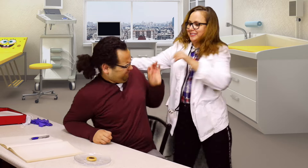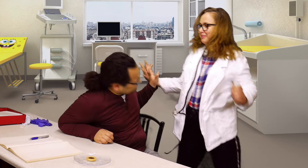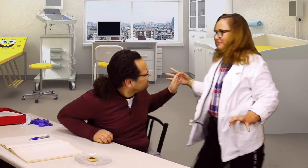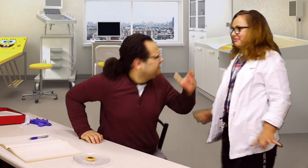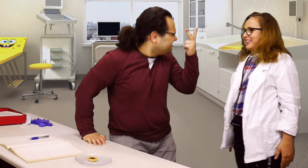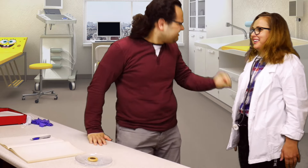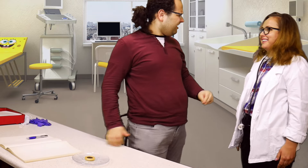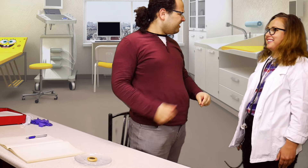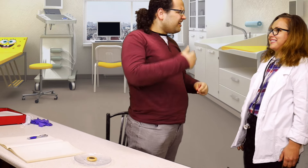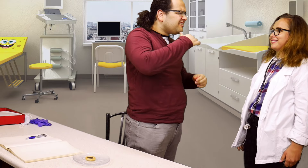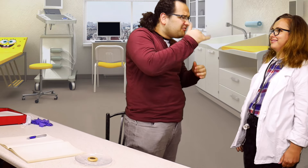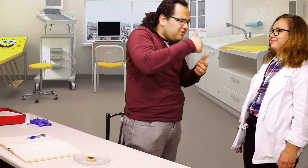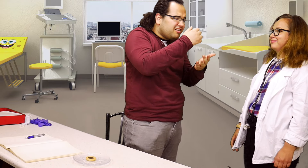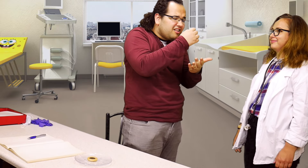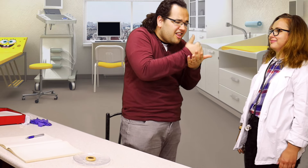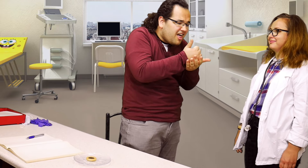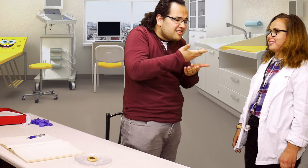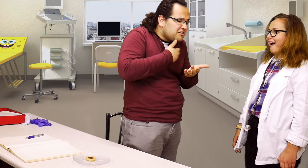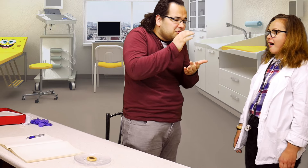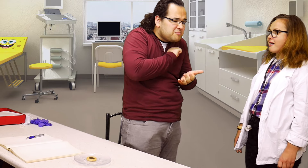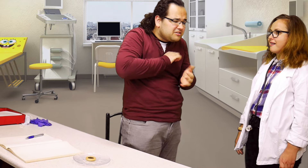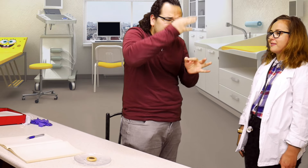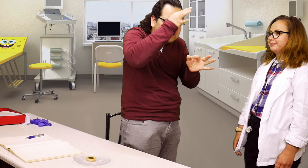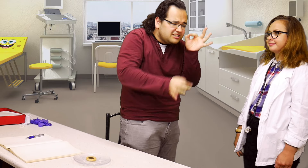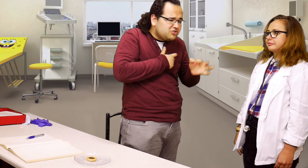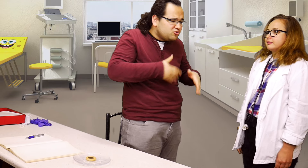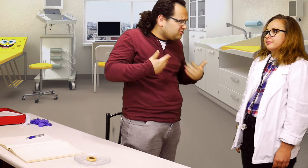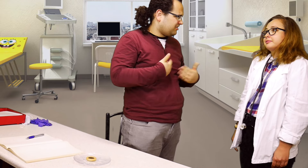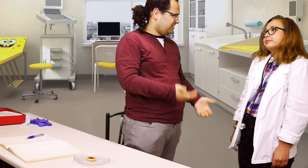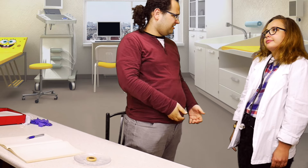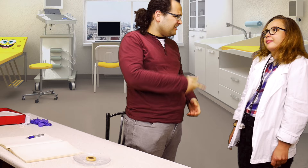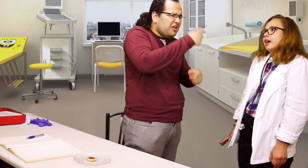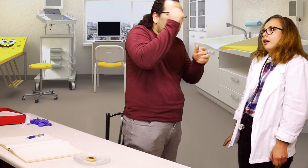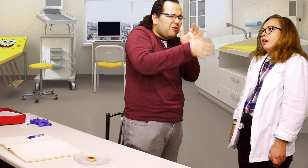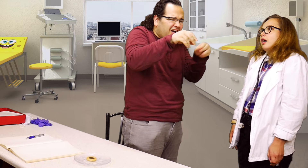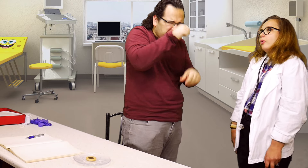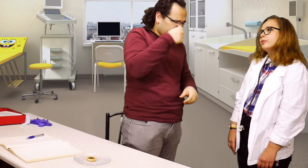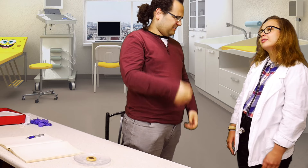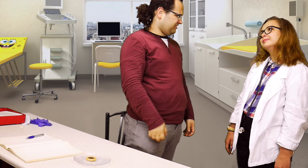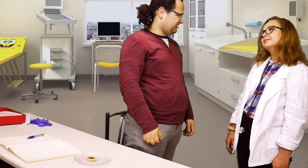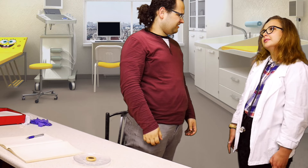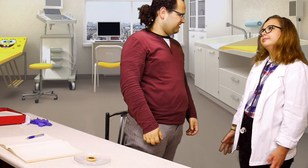Nie! Ja potrzebuję jakichś badań i lekarstw aby wyzdrowieć, a nie jakichś głupot!